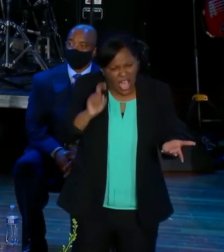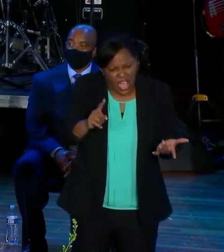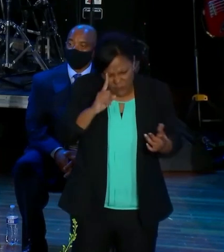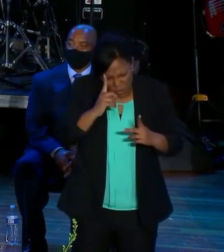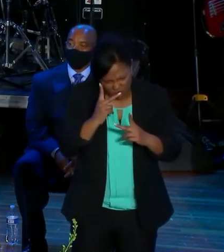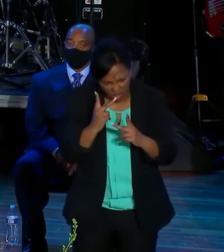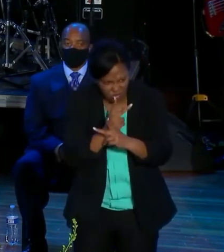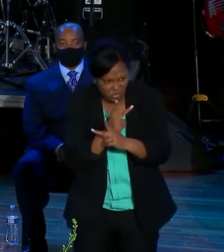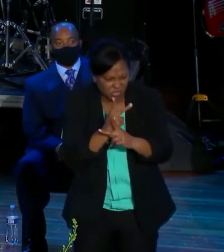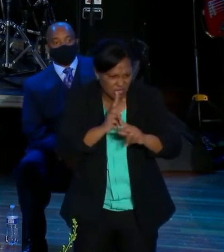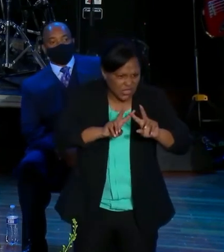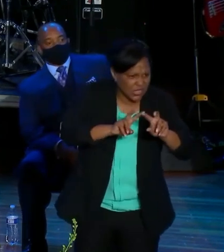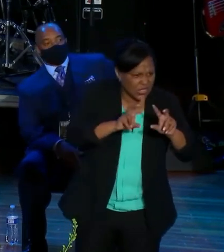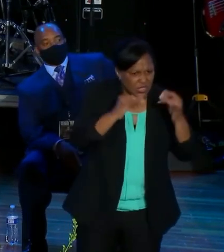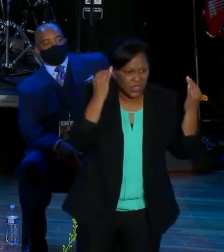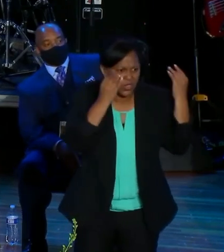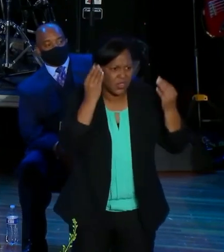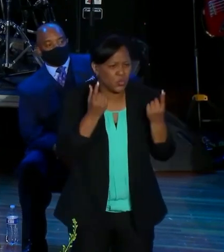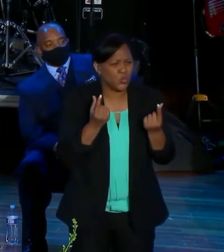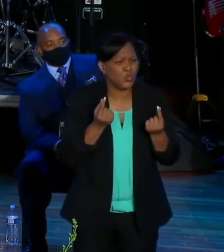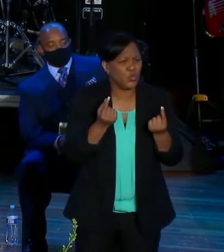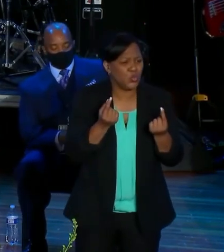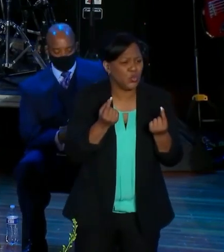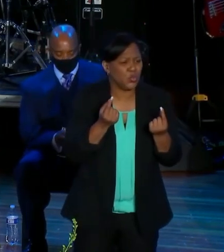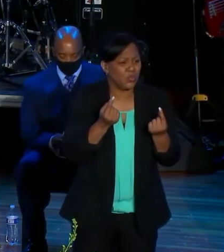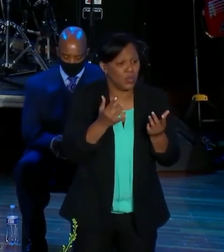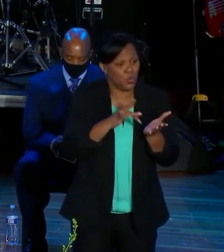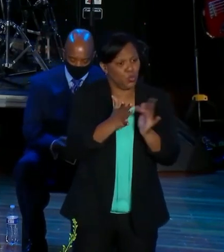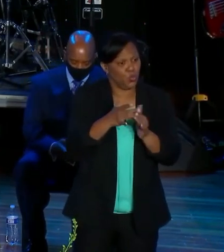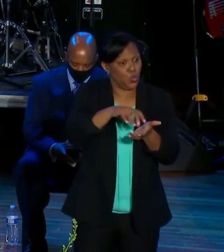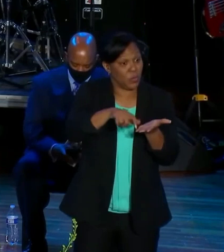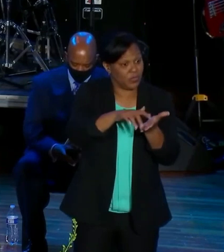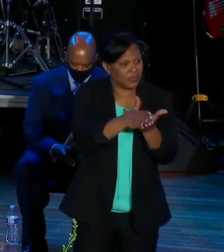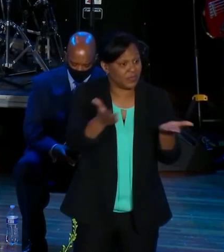Vi går till Predikaren , det tredje kapitlet, där den första versen säger: